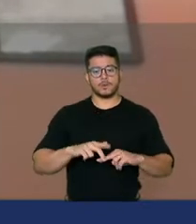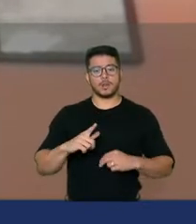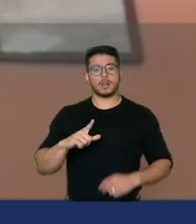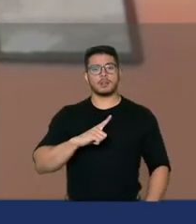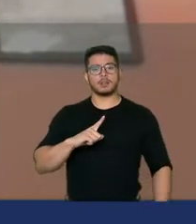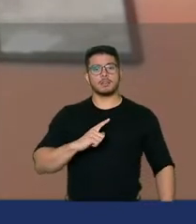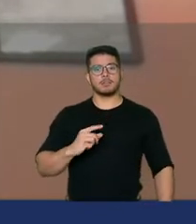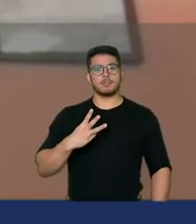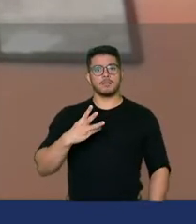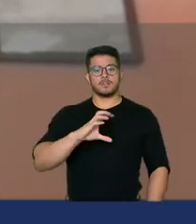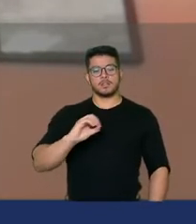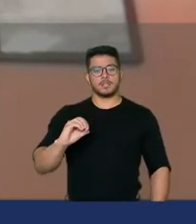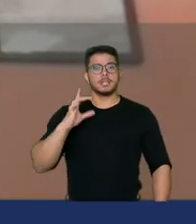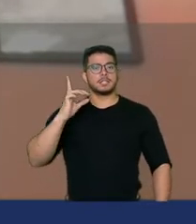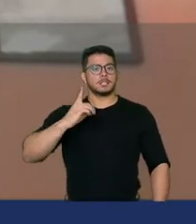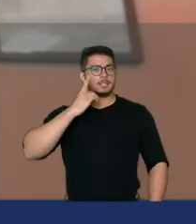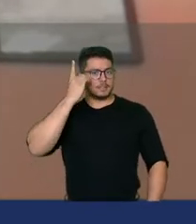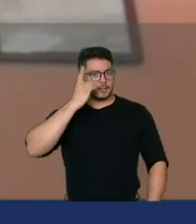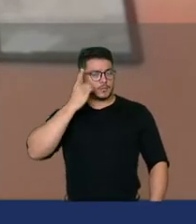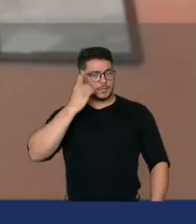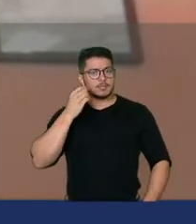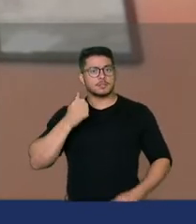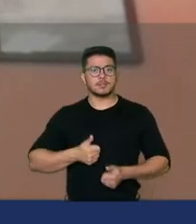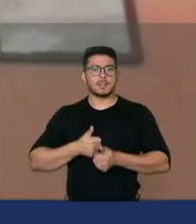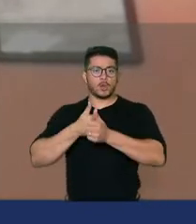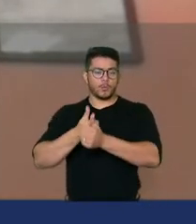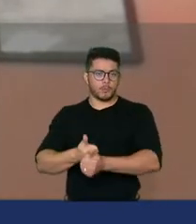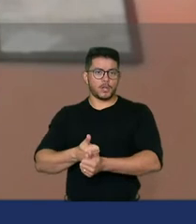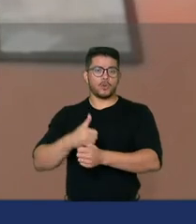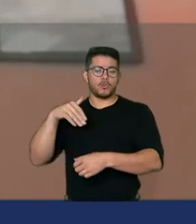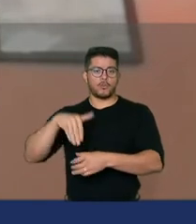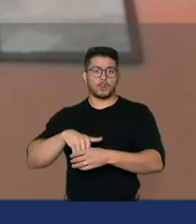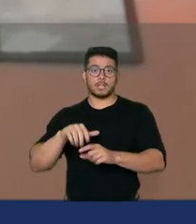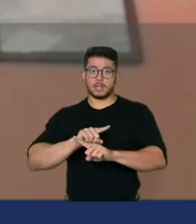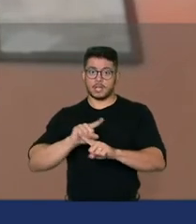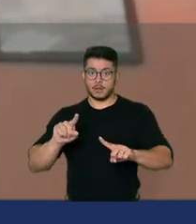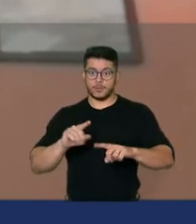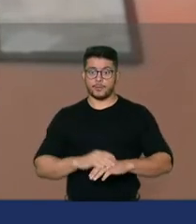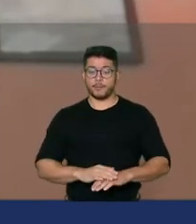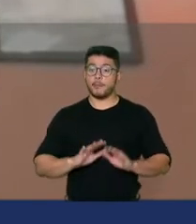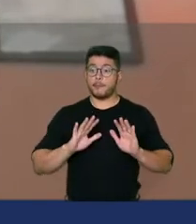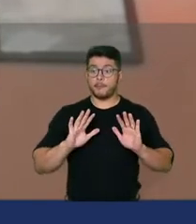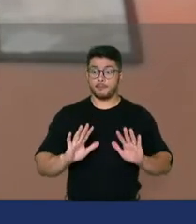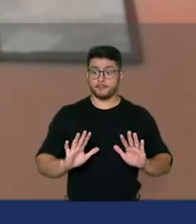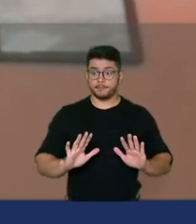DE NOVAMENTE TER... CERCA DE 30 DEPUTADOS, 8 DO NOVO MAIS VINTE E POUCOS DE OUTROS PARTIDOS NOS ACOMPANHANDO. MAS DADO QUE NÓS NÃO